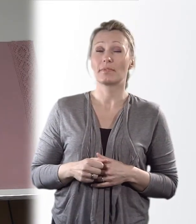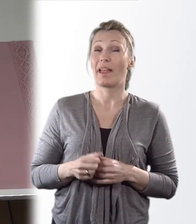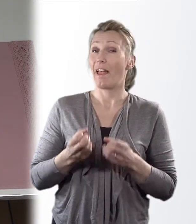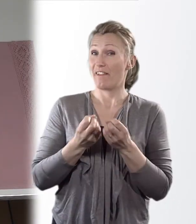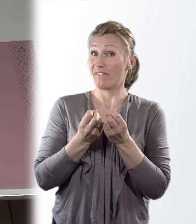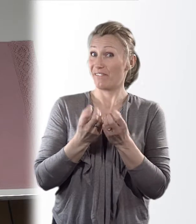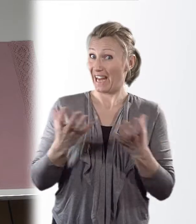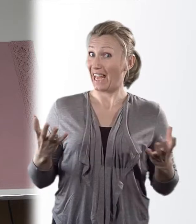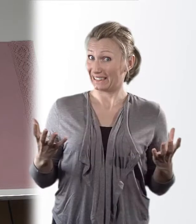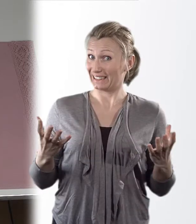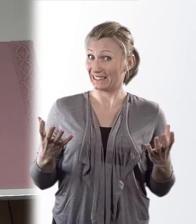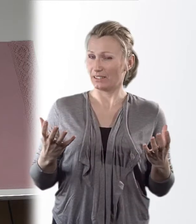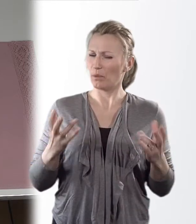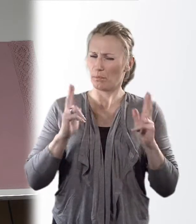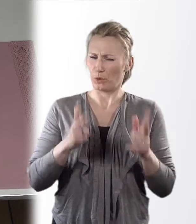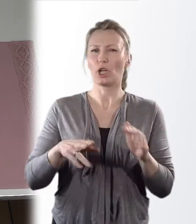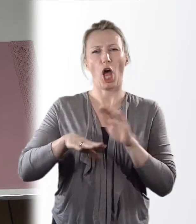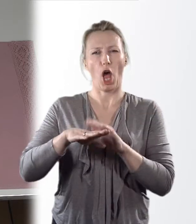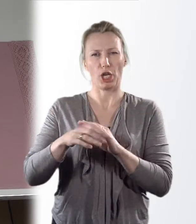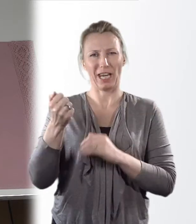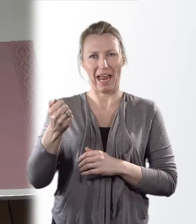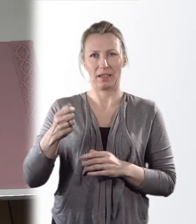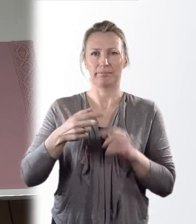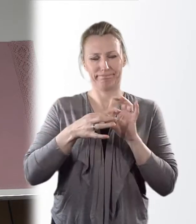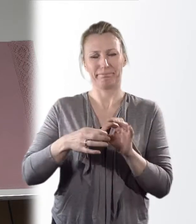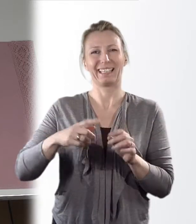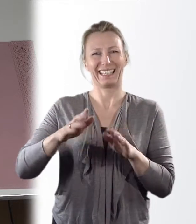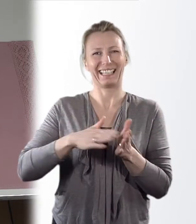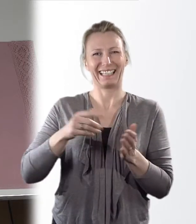De fleste holder kniven i høyre hånd.